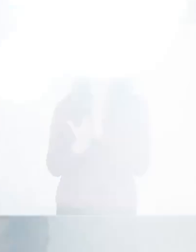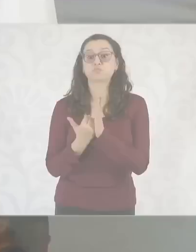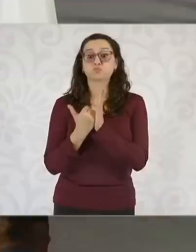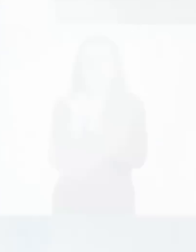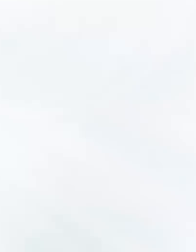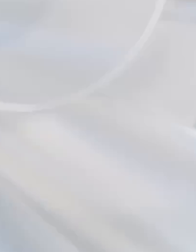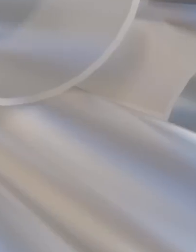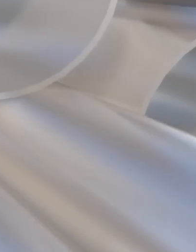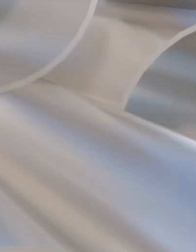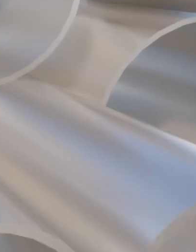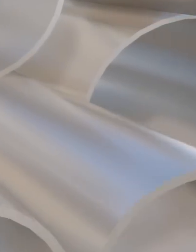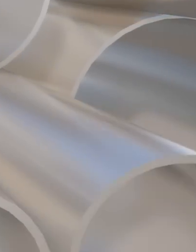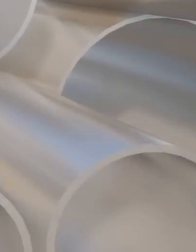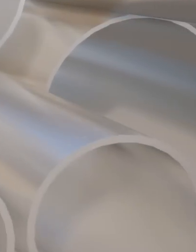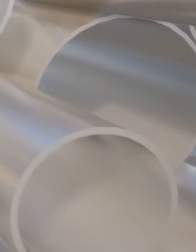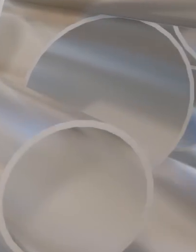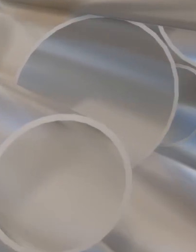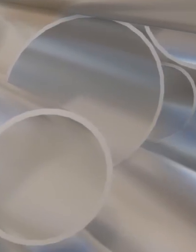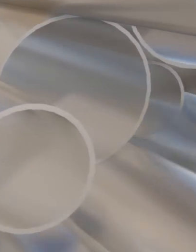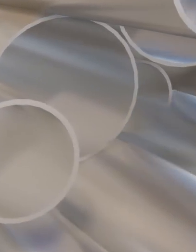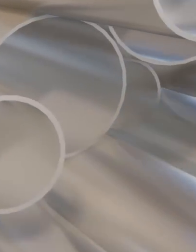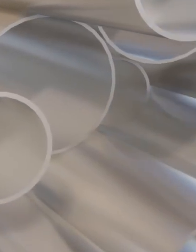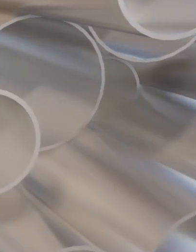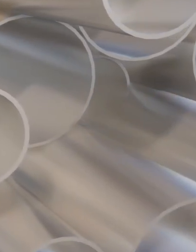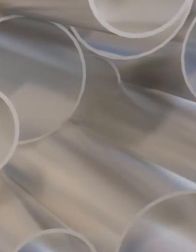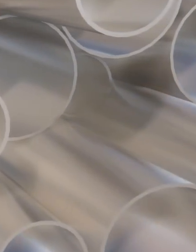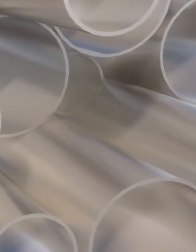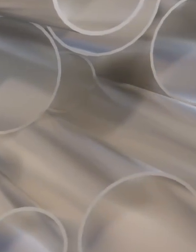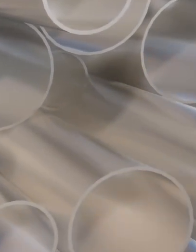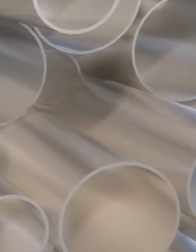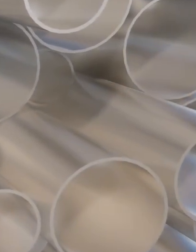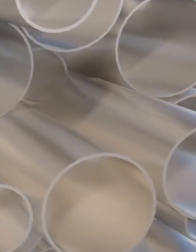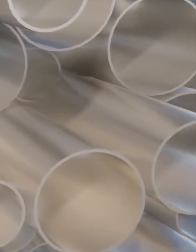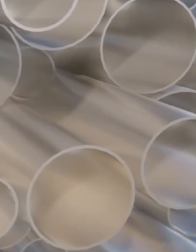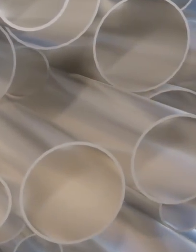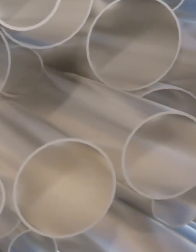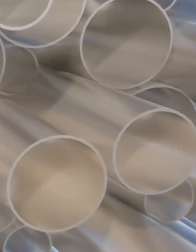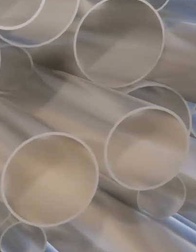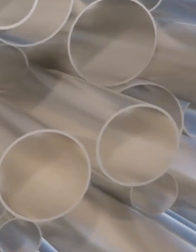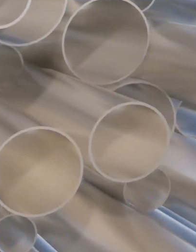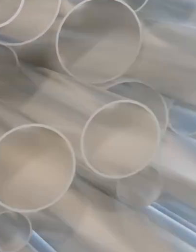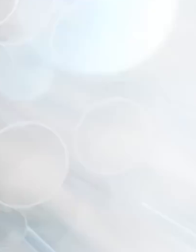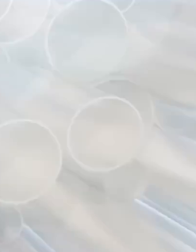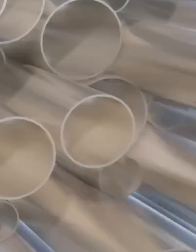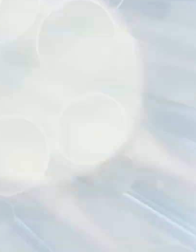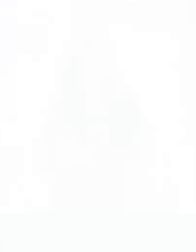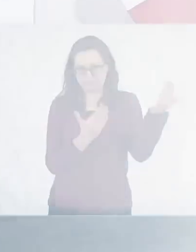la balanza comercial de estos productos entre México y Estados Unidos El funcionario explicó